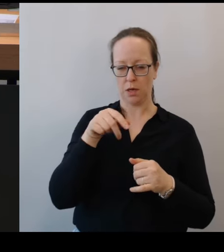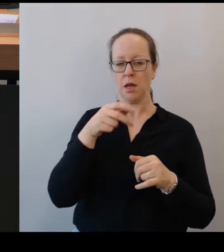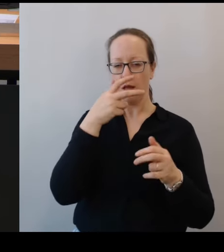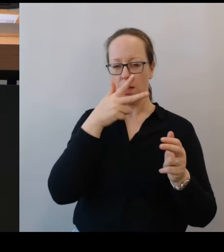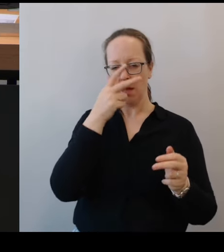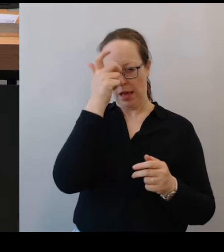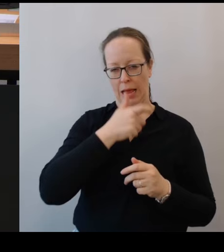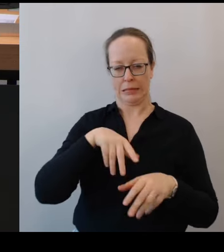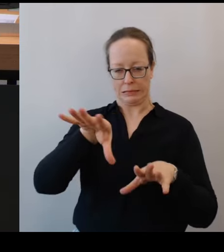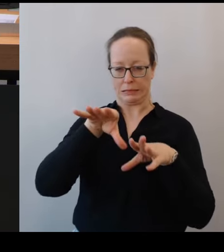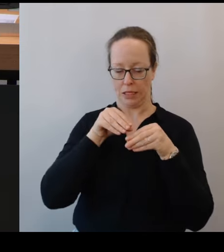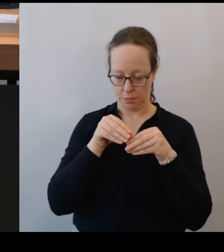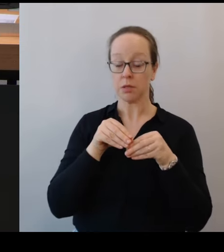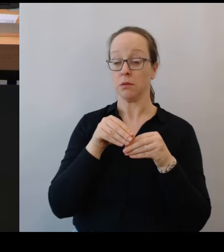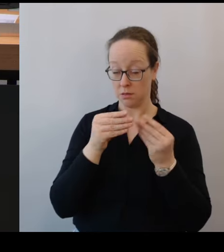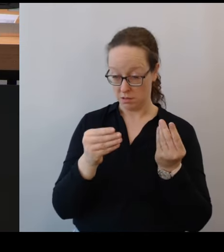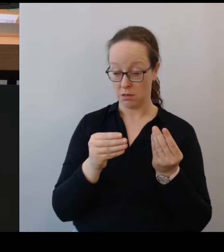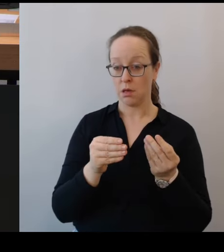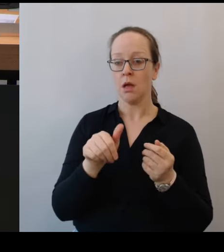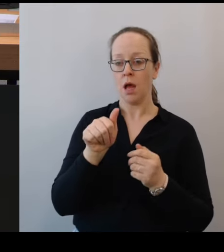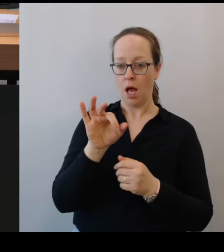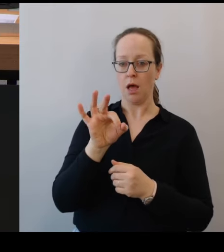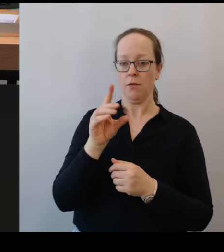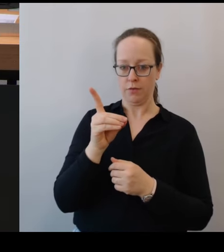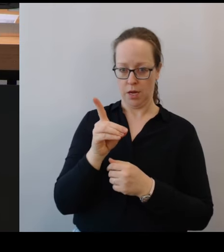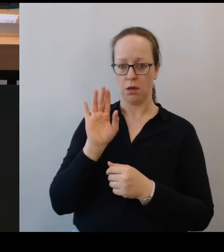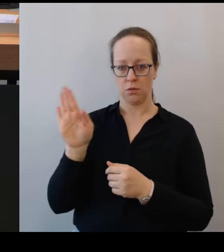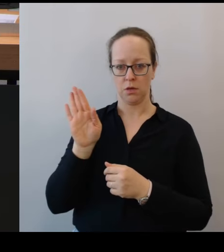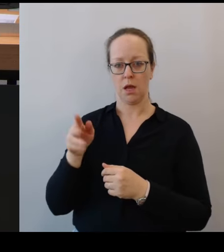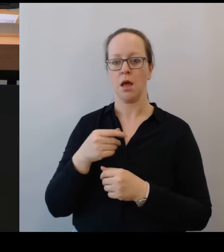Neonazi Netzwerk bedroht werden? Wenn Rechtsextreme in